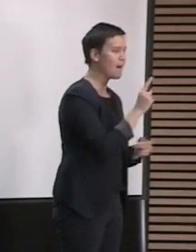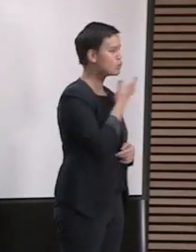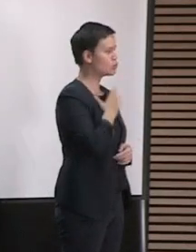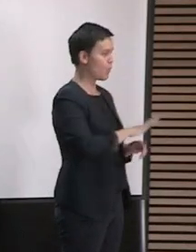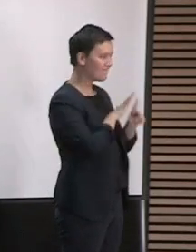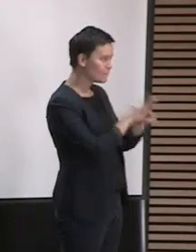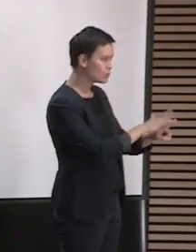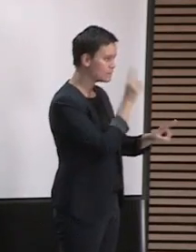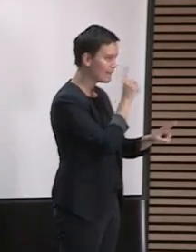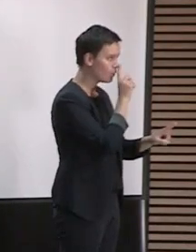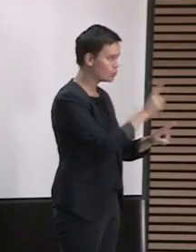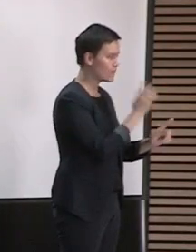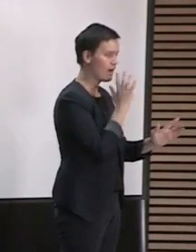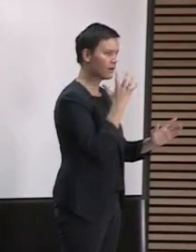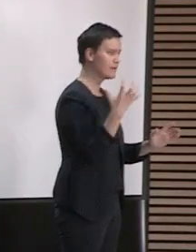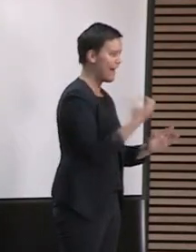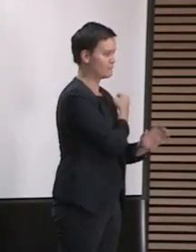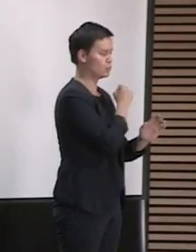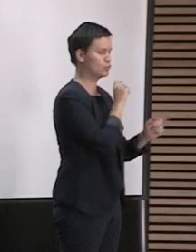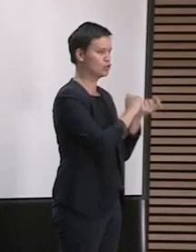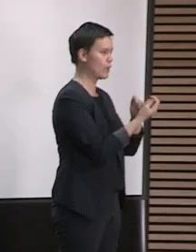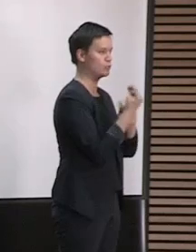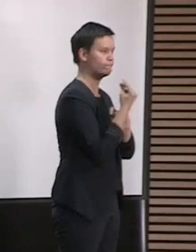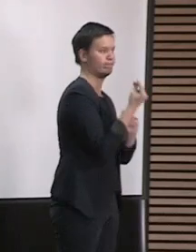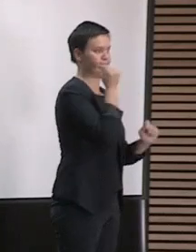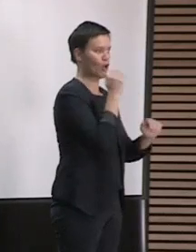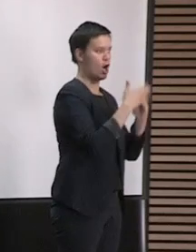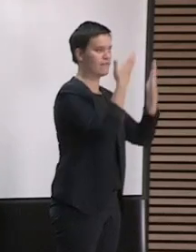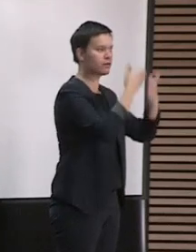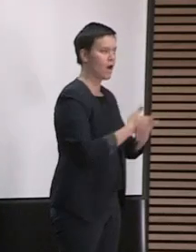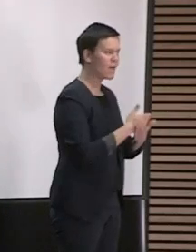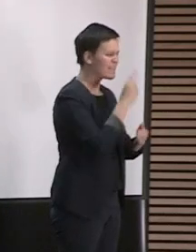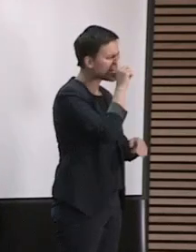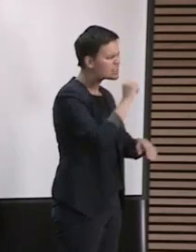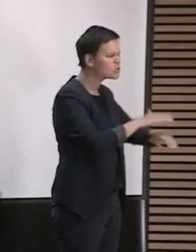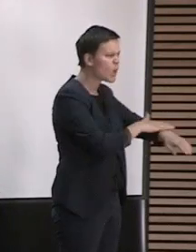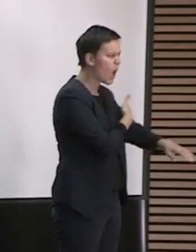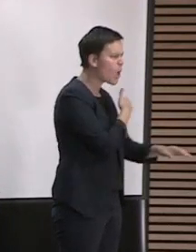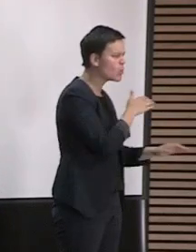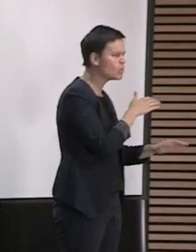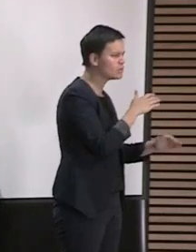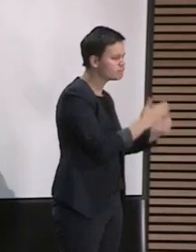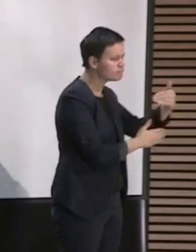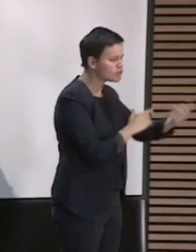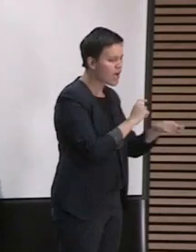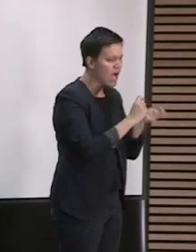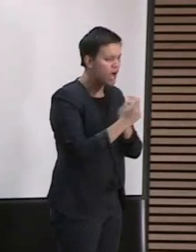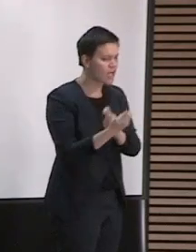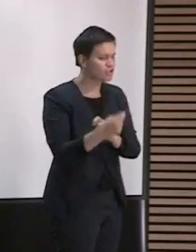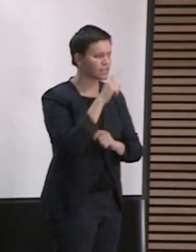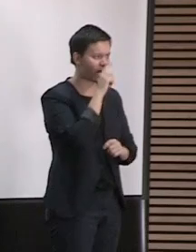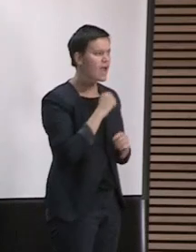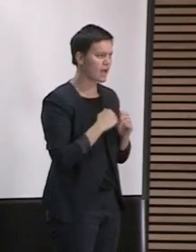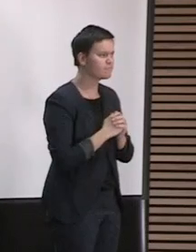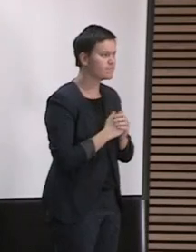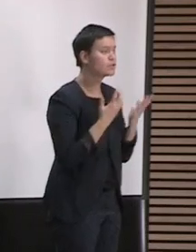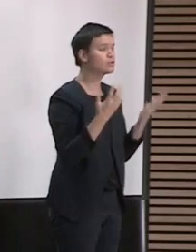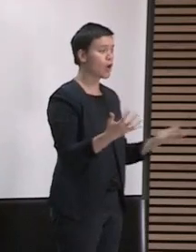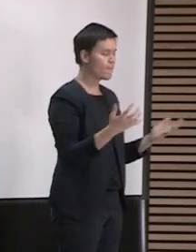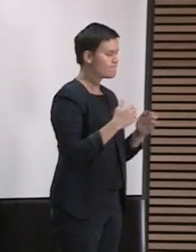ohorere. Na e hiahia ana matou